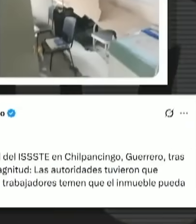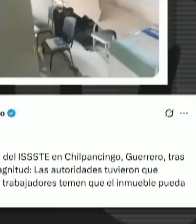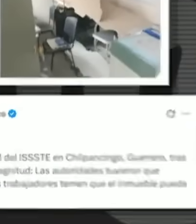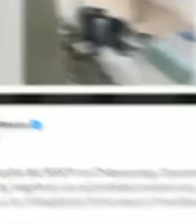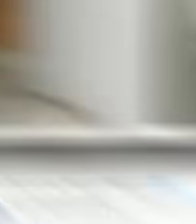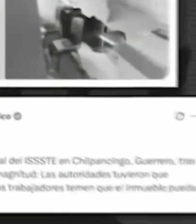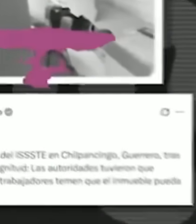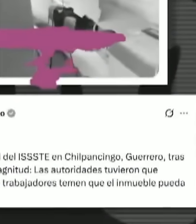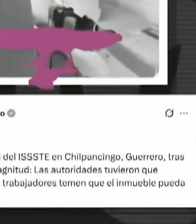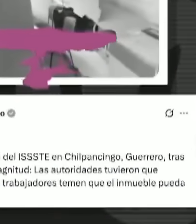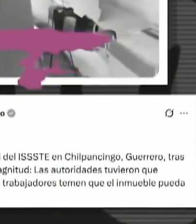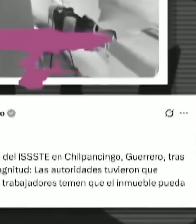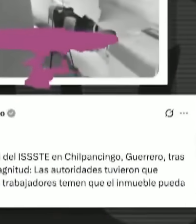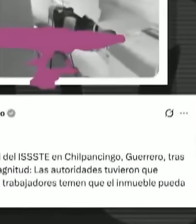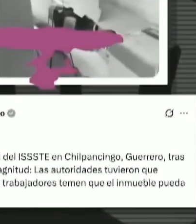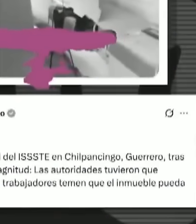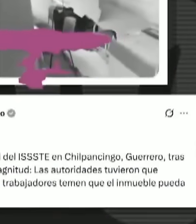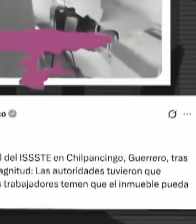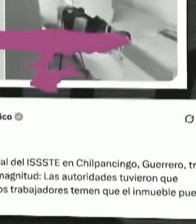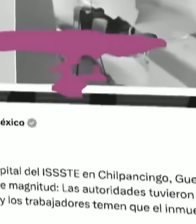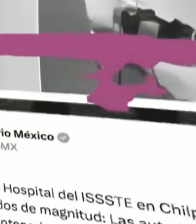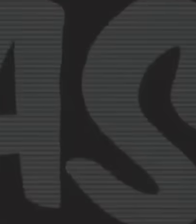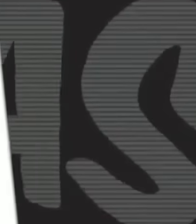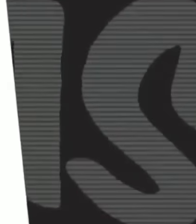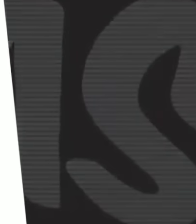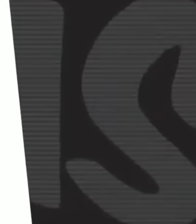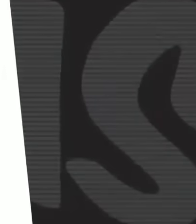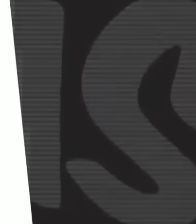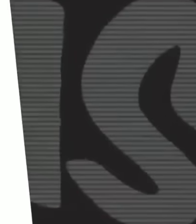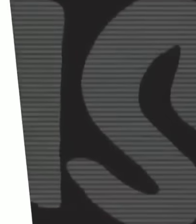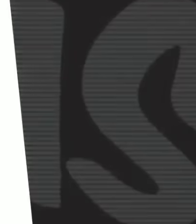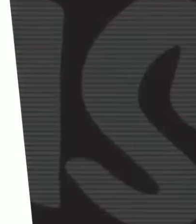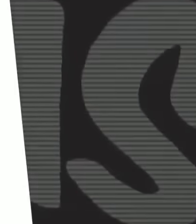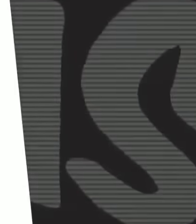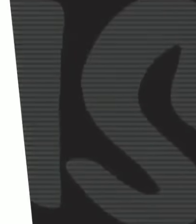2 de enero. Mentira. El Instituto de Seguridad y Servicios Sociales de los Trabajadores del